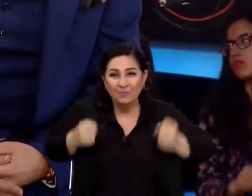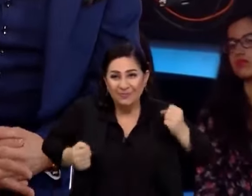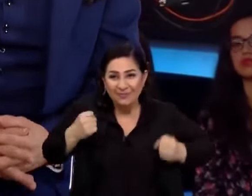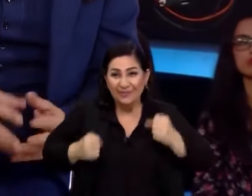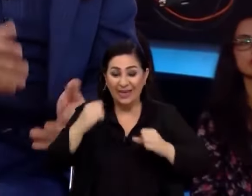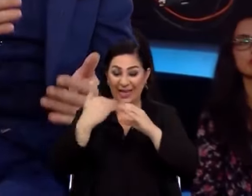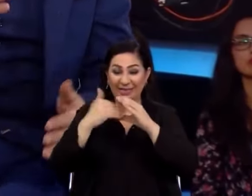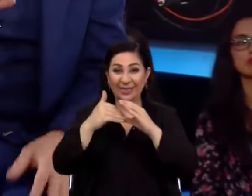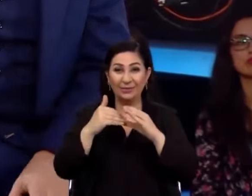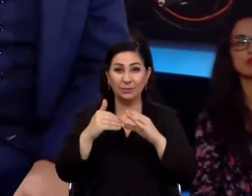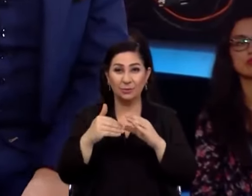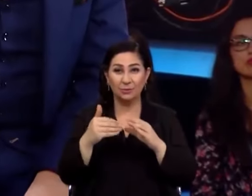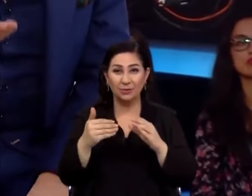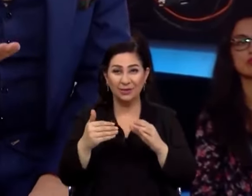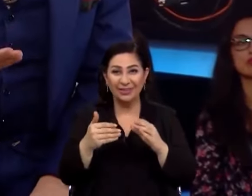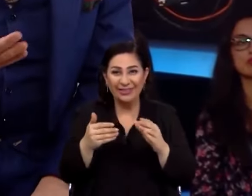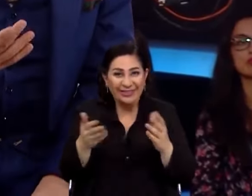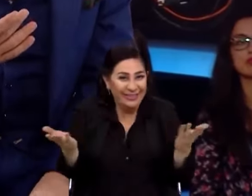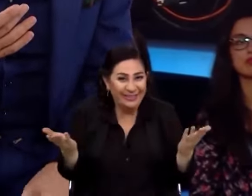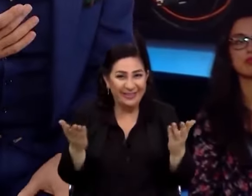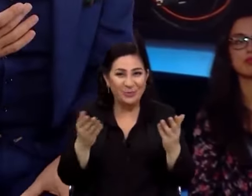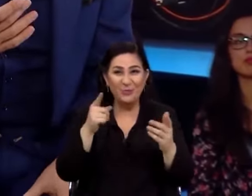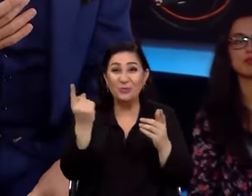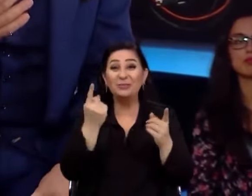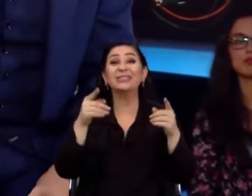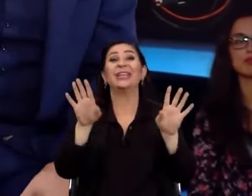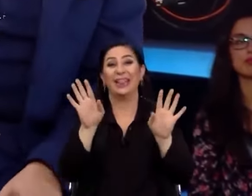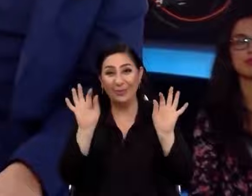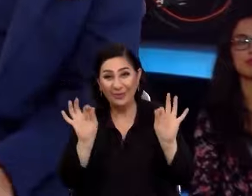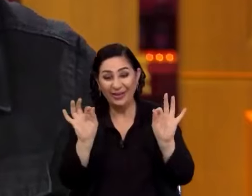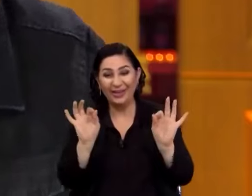getirirdi böyle böyle bir şey değil herhalde değil ben öyle tarlatan falan